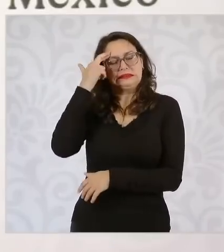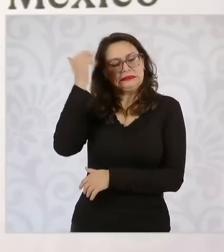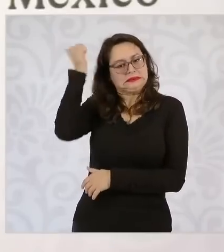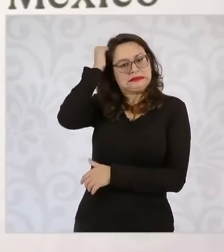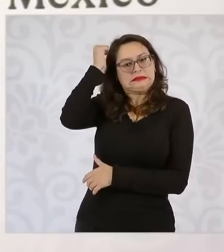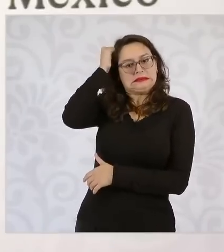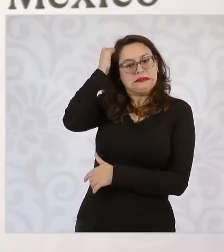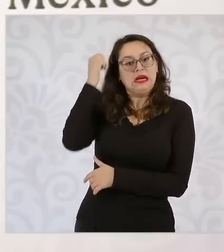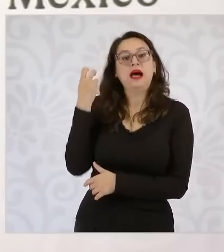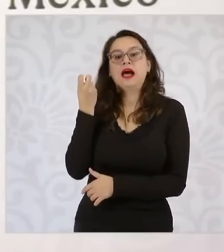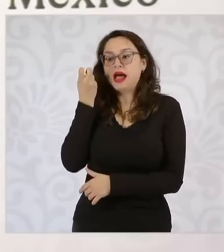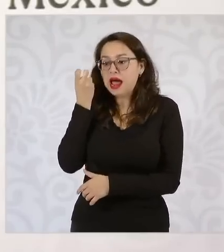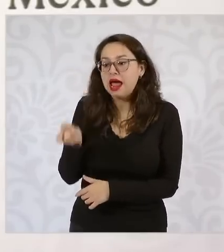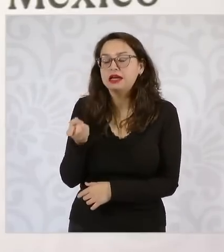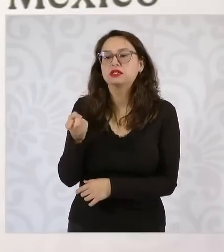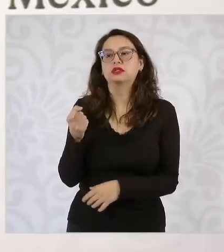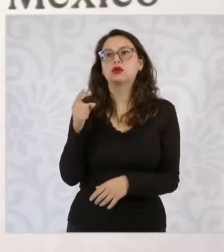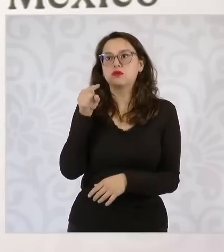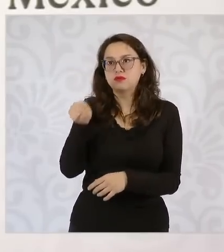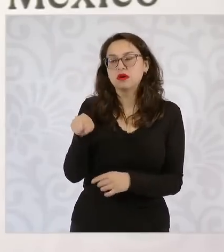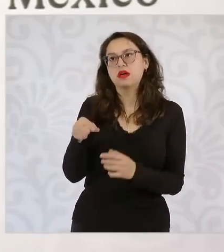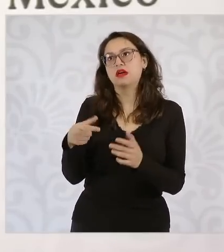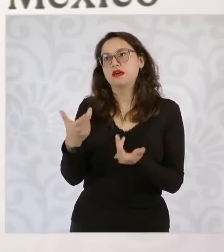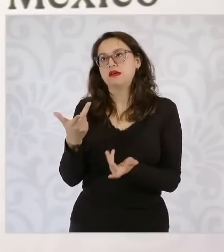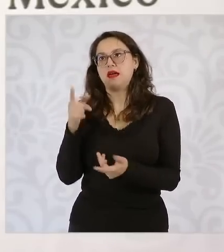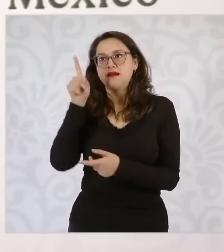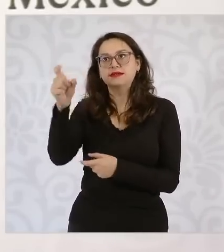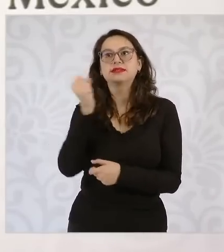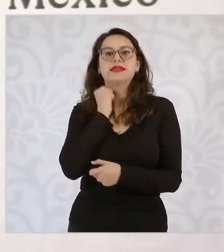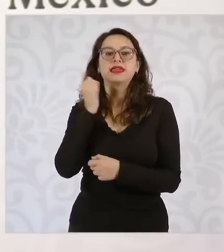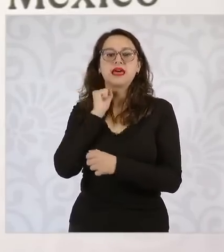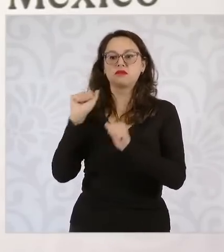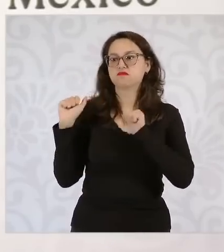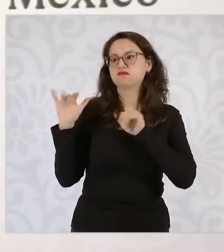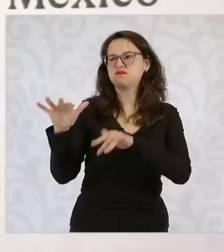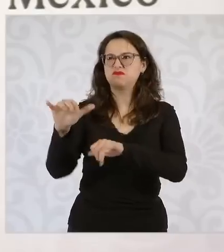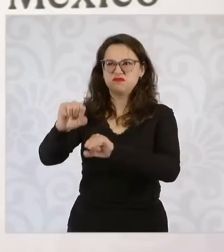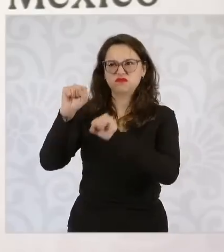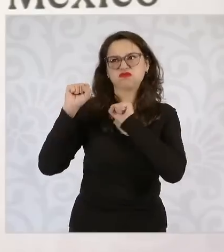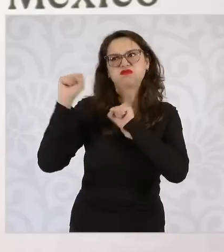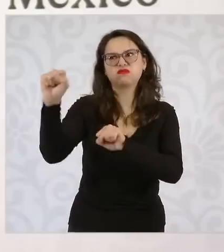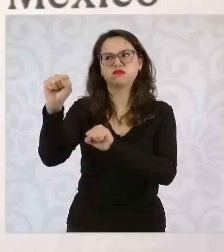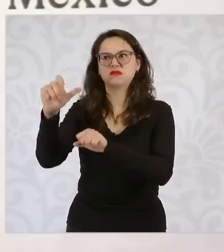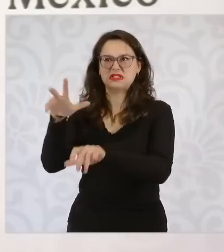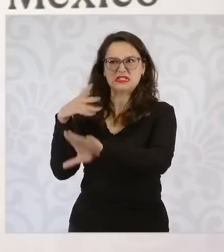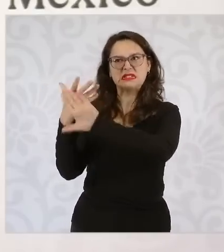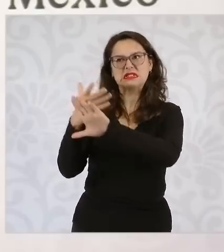movimiento afuera del senado cuando se aprueba en el senado fuimos a la cámara de diputados ahí